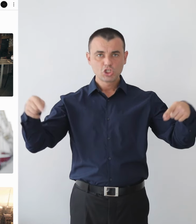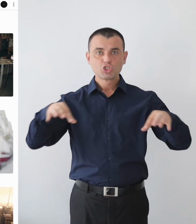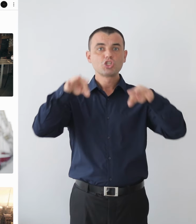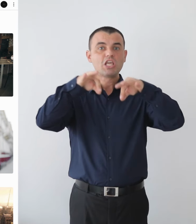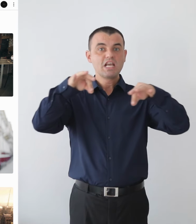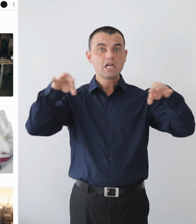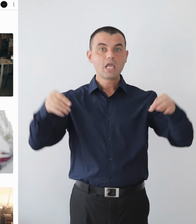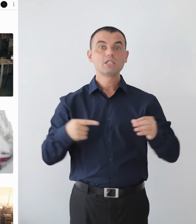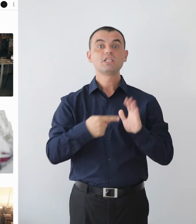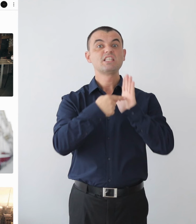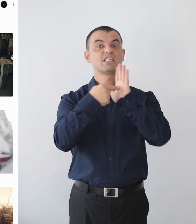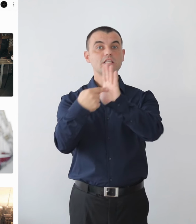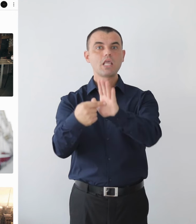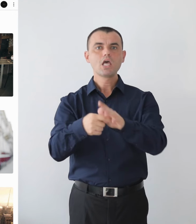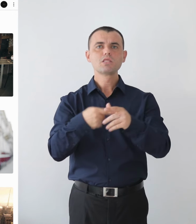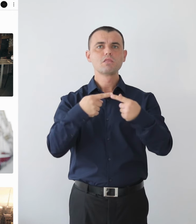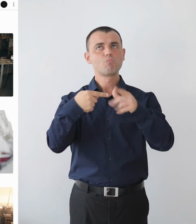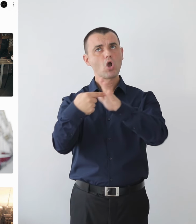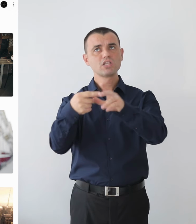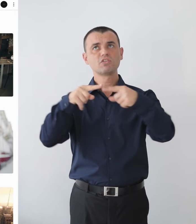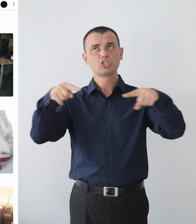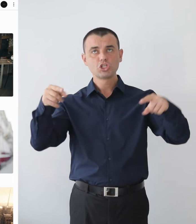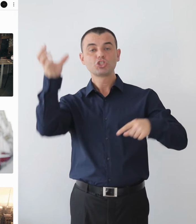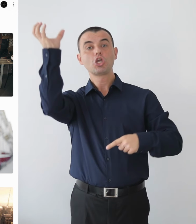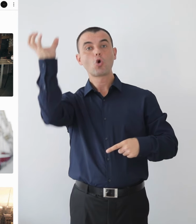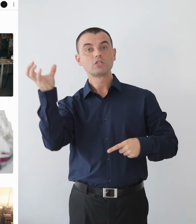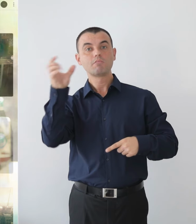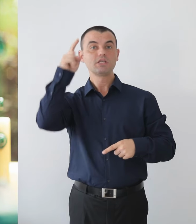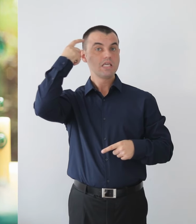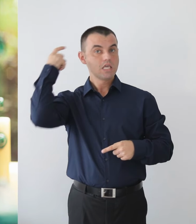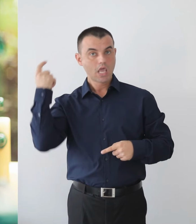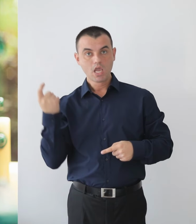от различни клиенти с цел популяризиране на различни концепции и идеи.